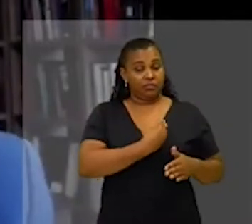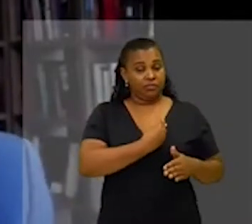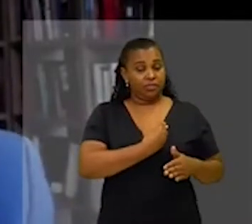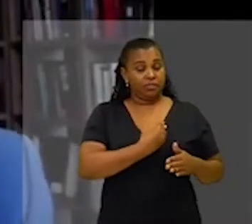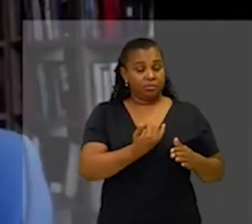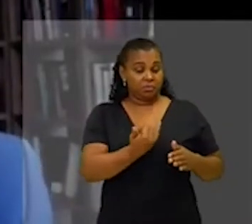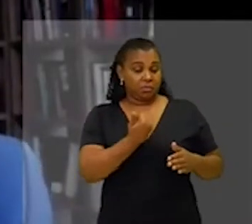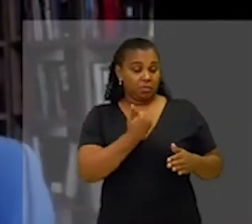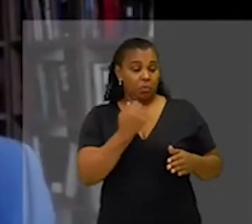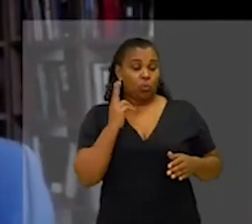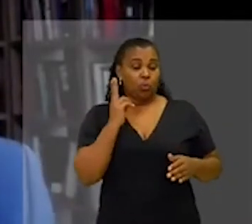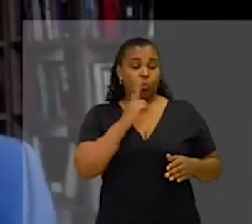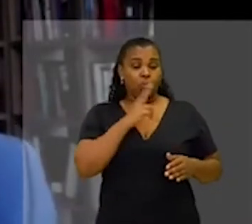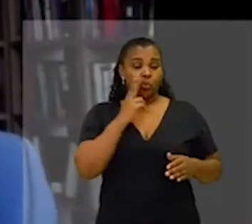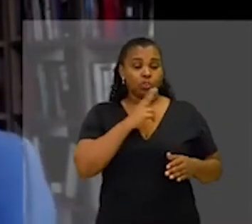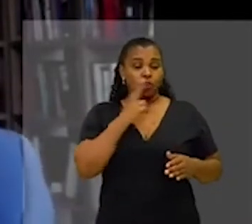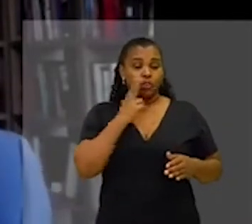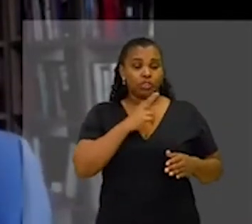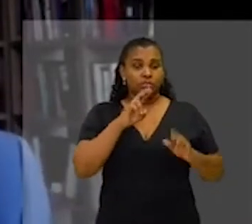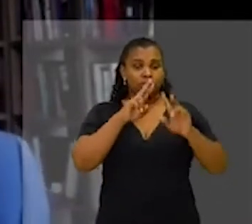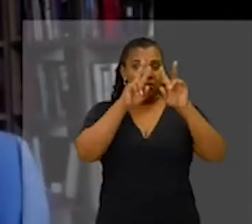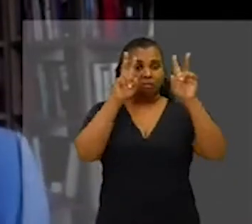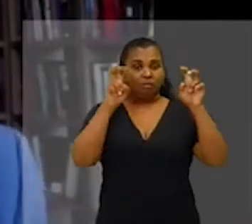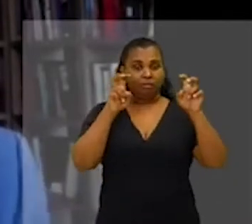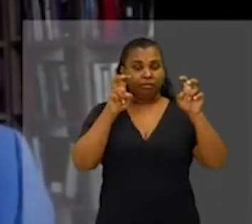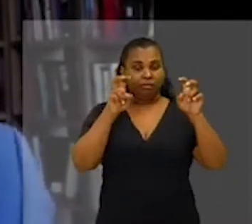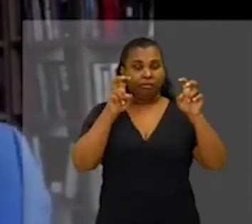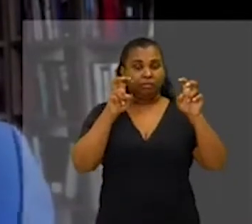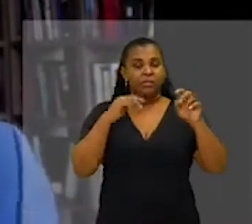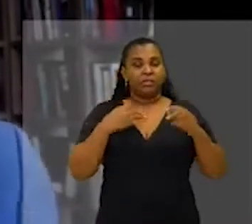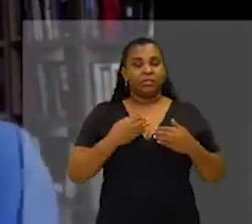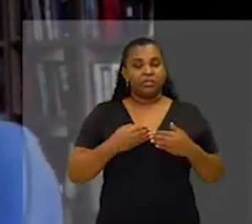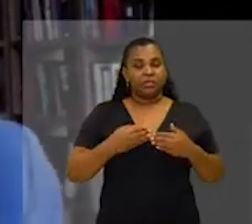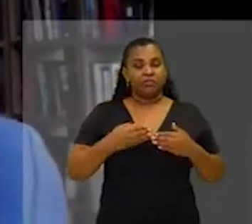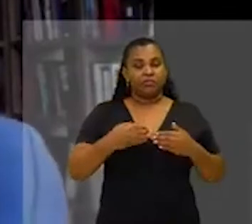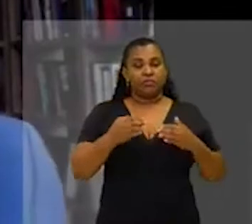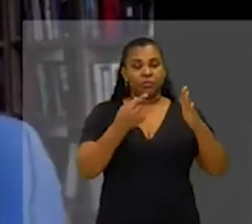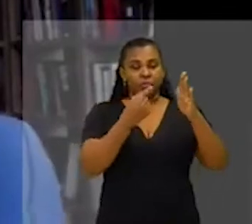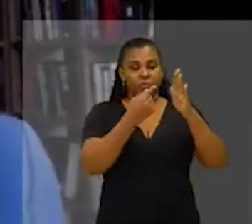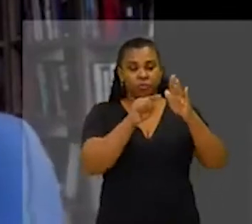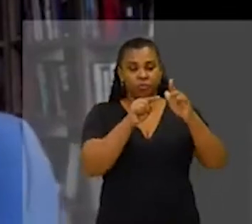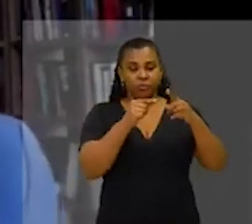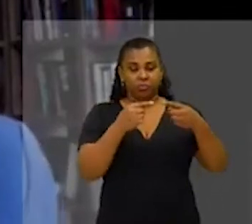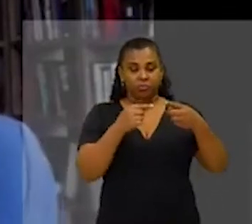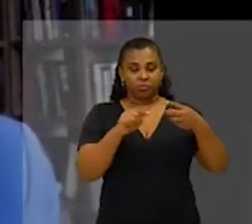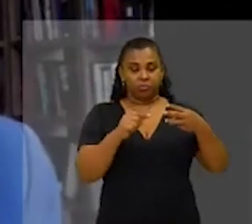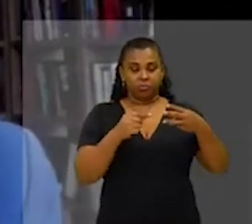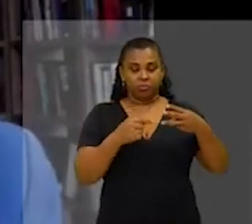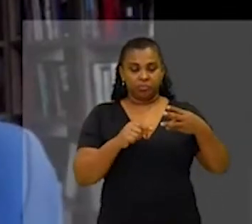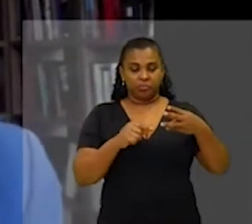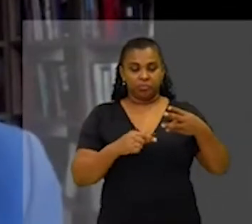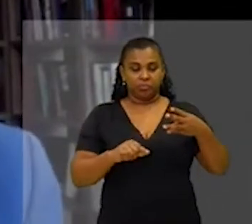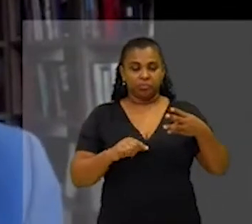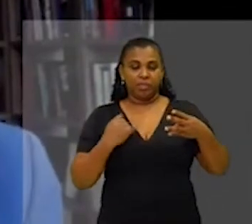de tratados desse tema eu vou aqui pontuar o que me parece importante para tratar Marcos legais